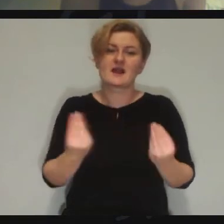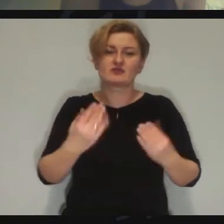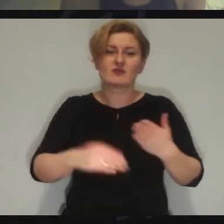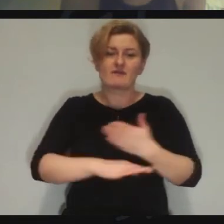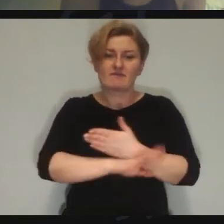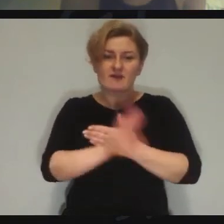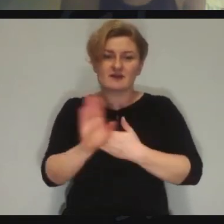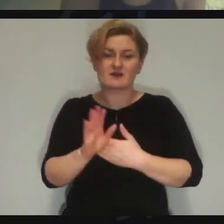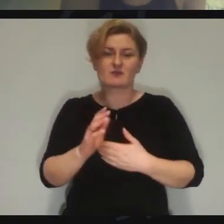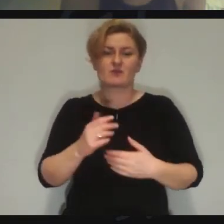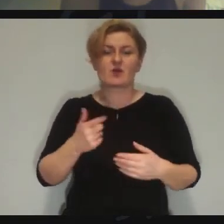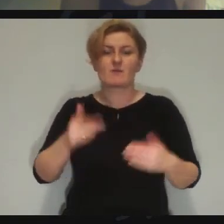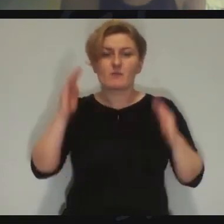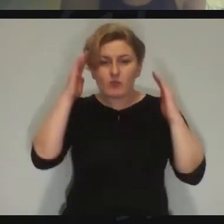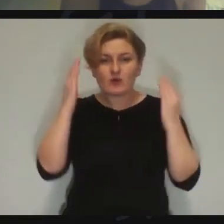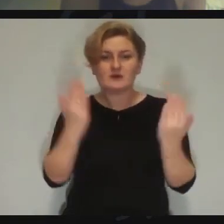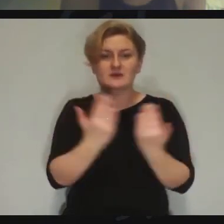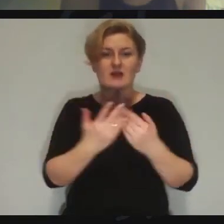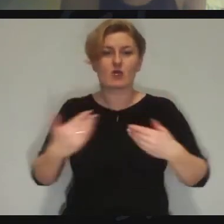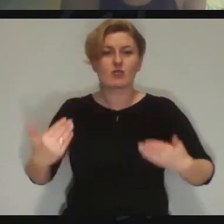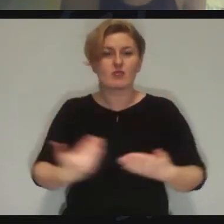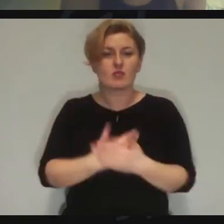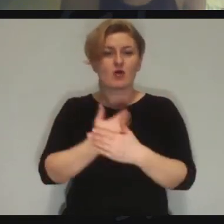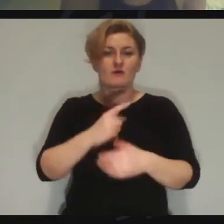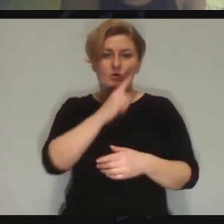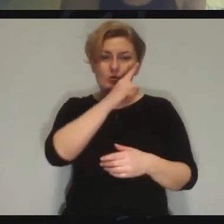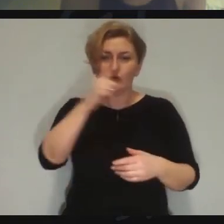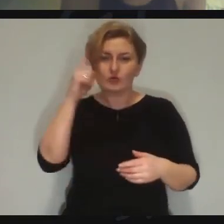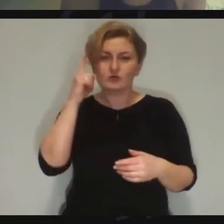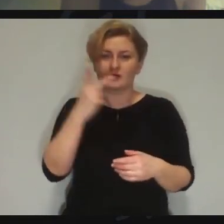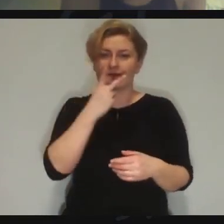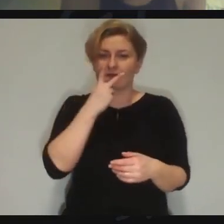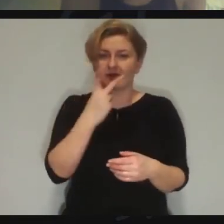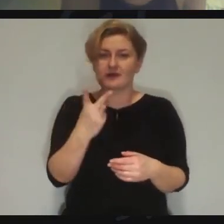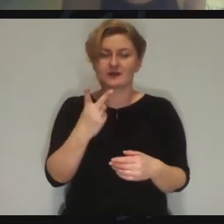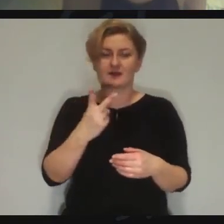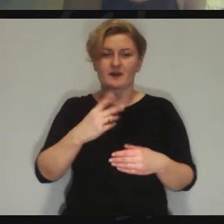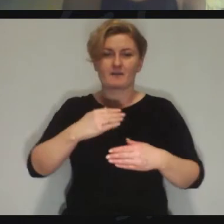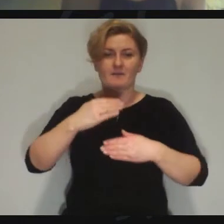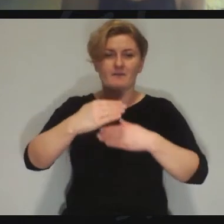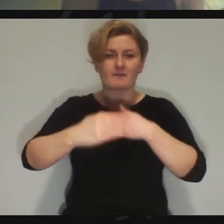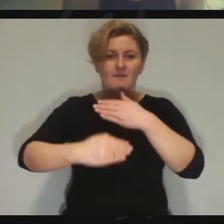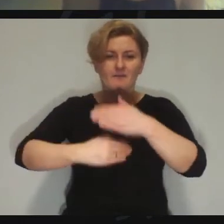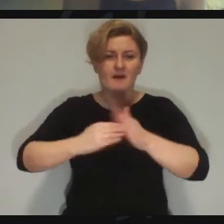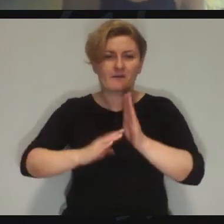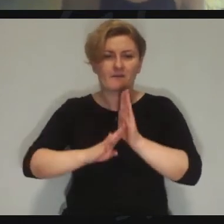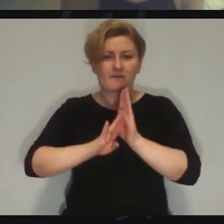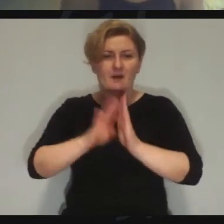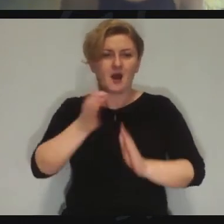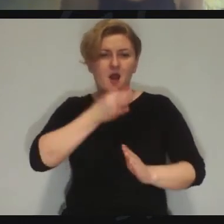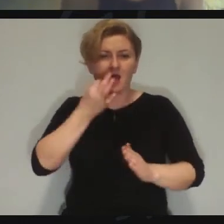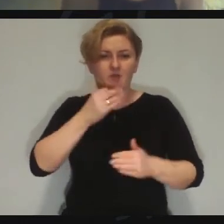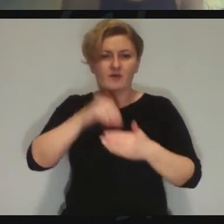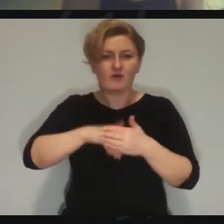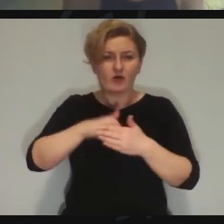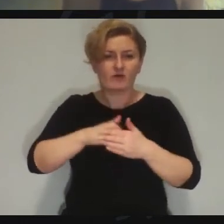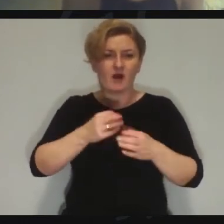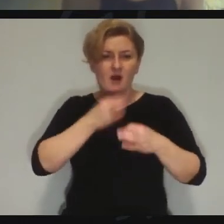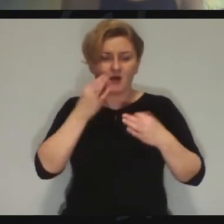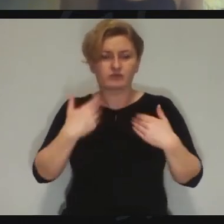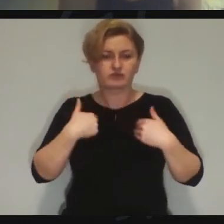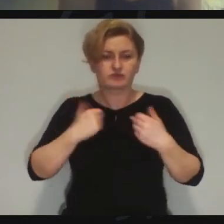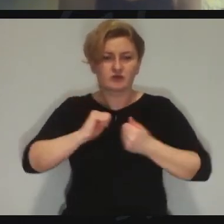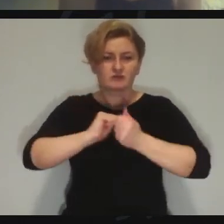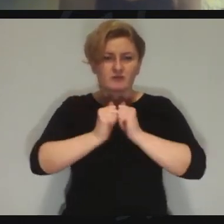Poznają nowych ludzi, widzą ten progres, te zmiany i przeżywają przygodę.